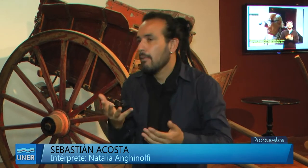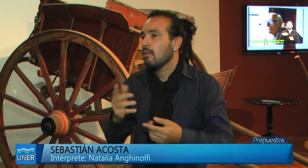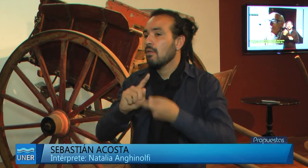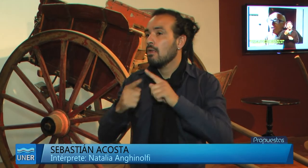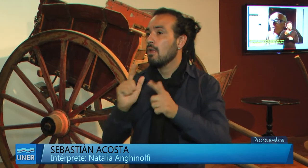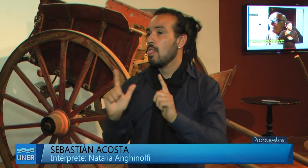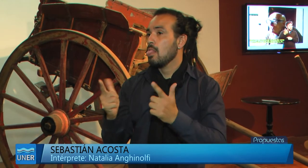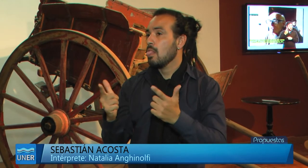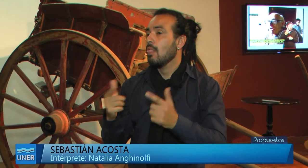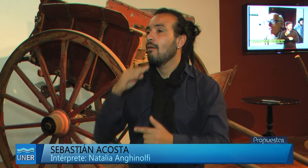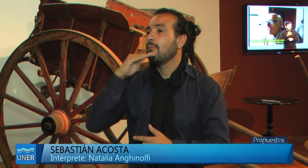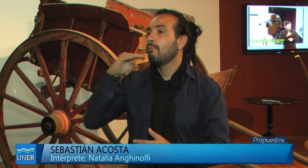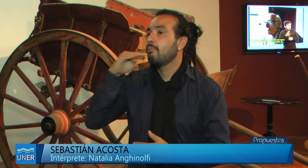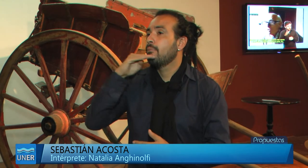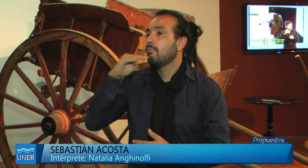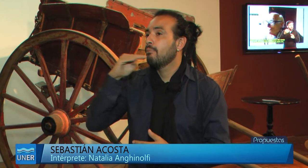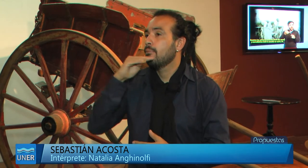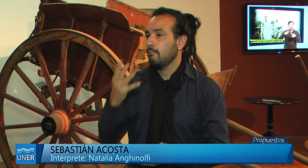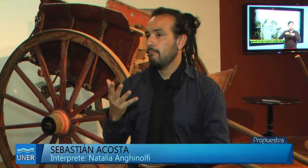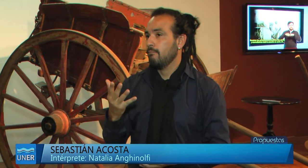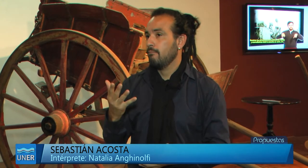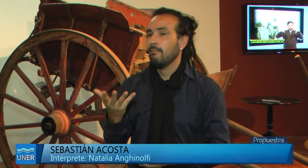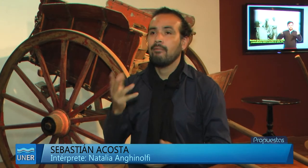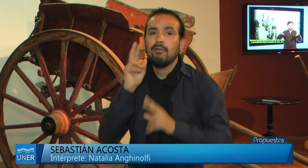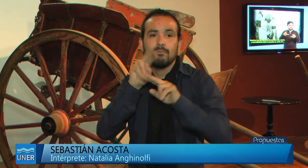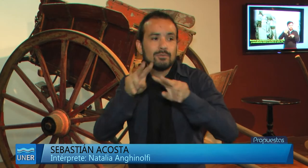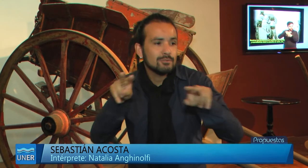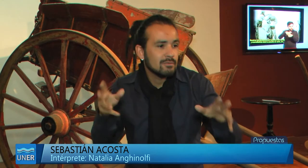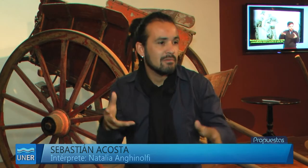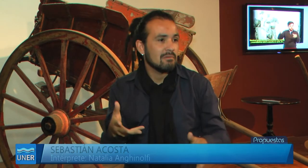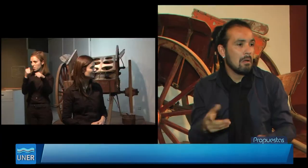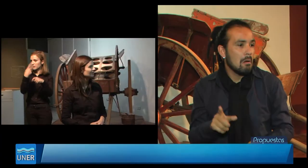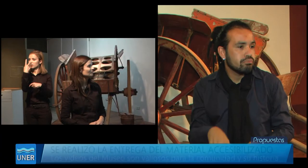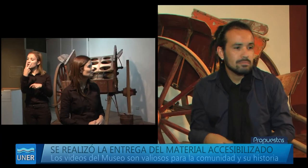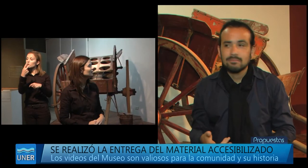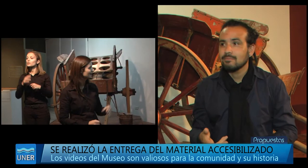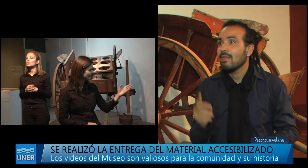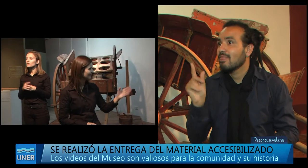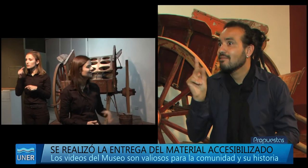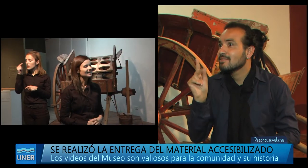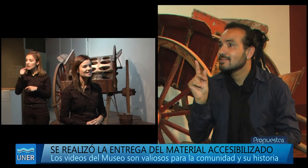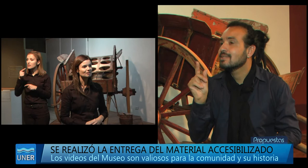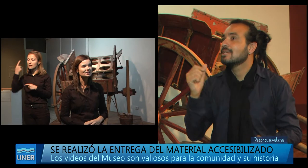porque generalmente no hay intérpretes, en los museos vamos y es difícil comprender